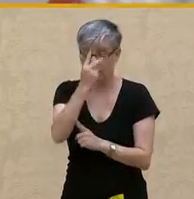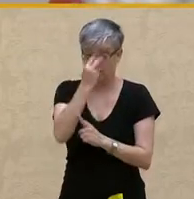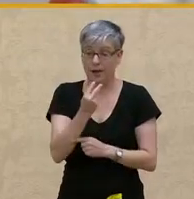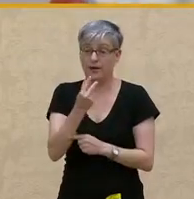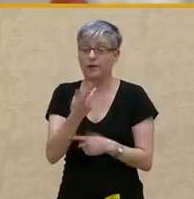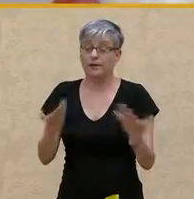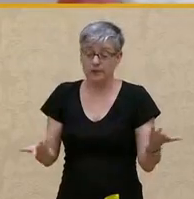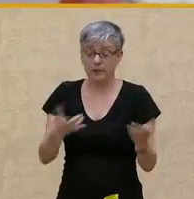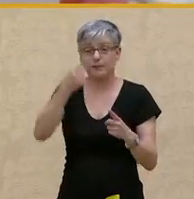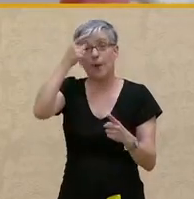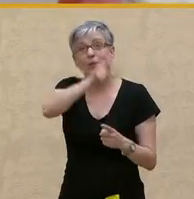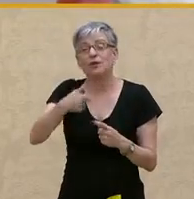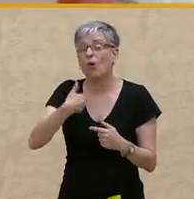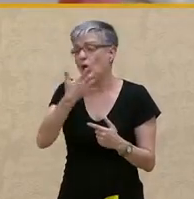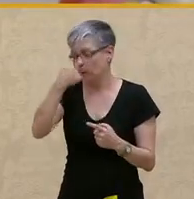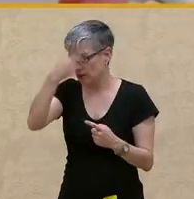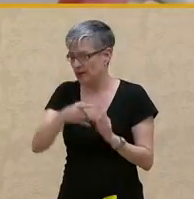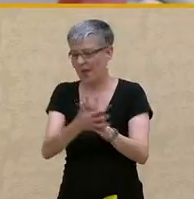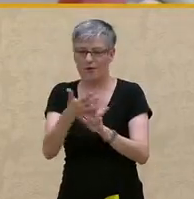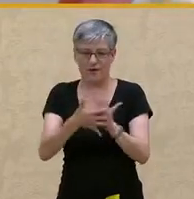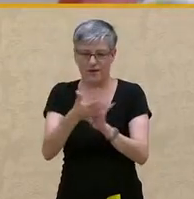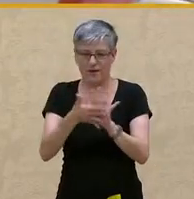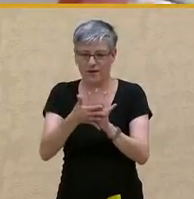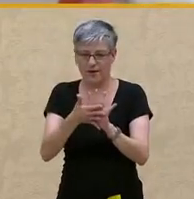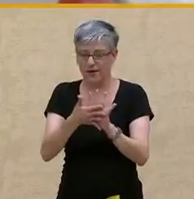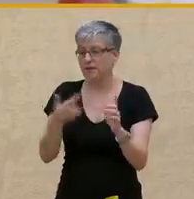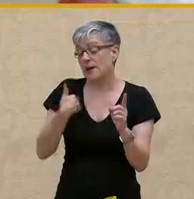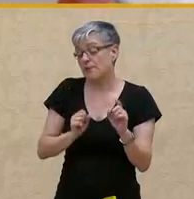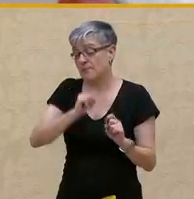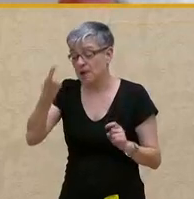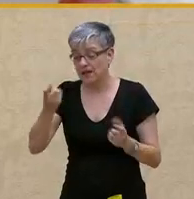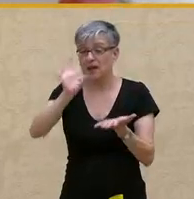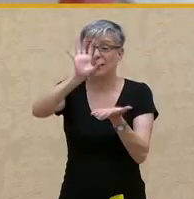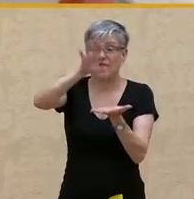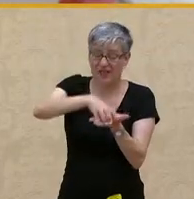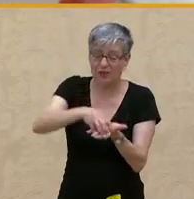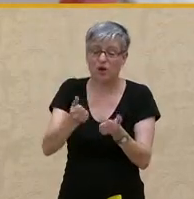sobre todo, la lengua de signos, y, para finalizar, necesitamos centros de referencia